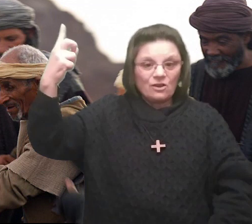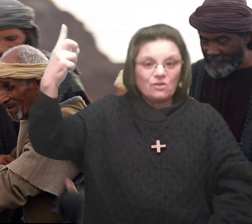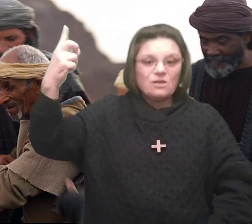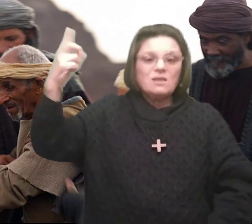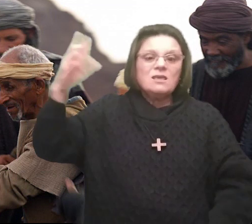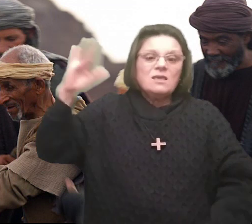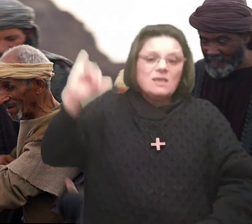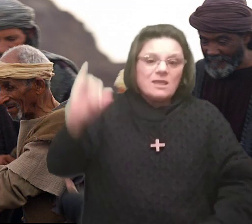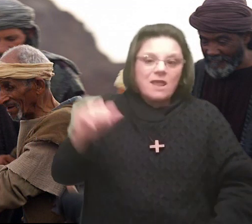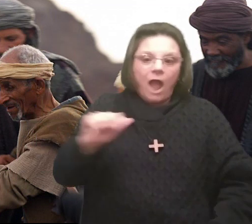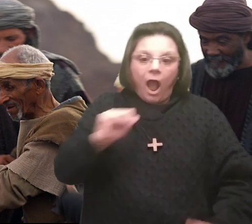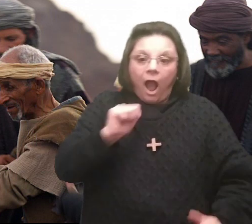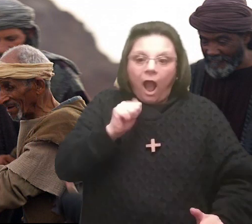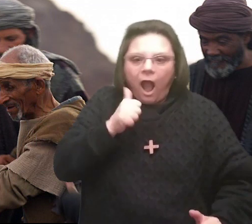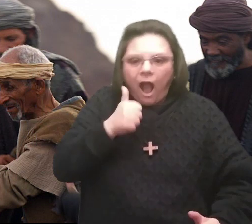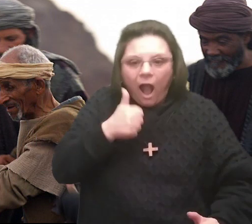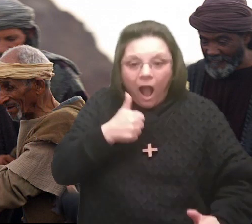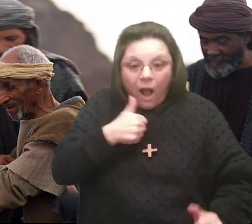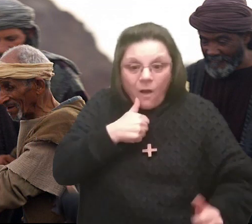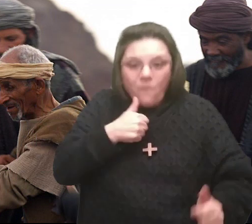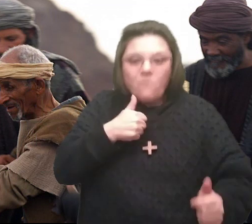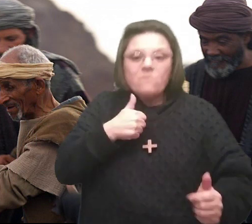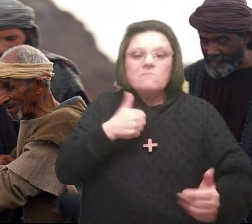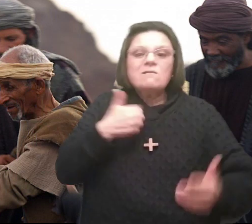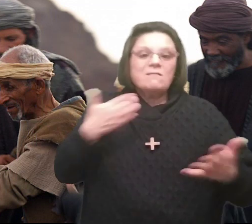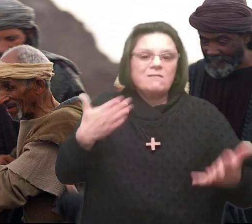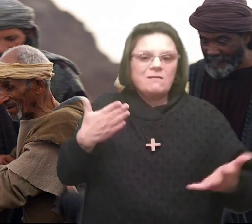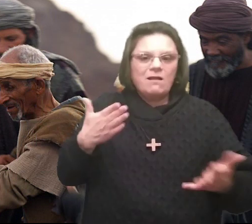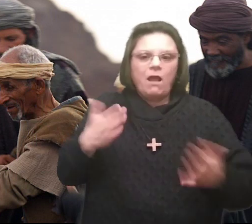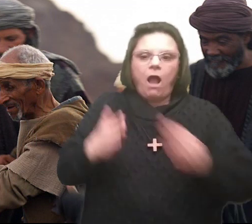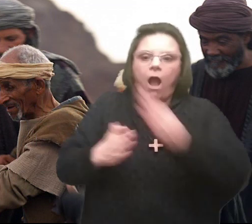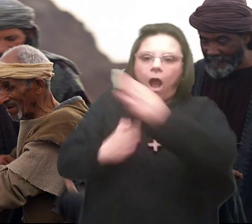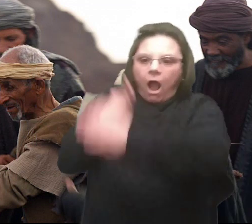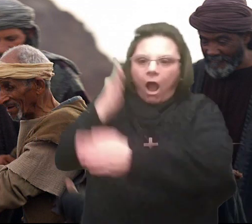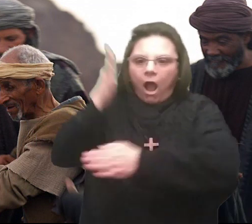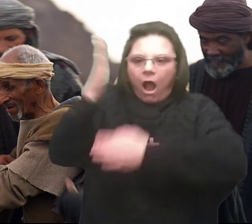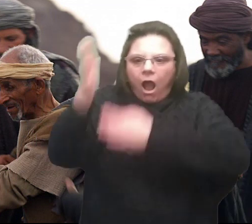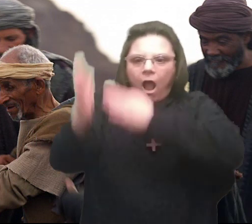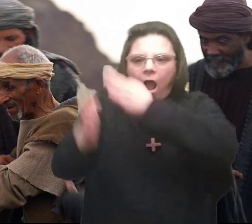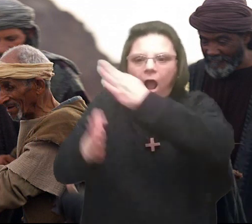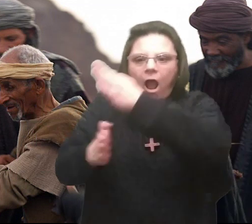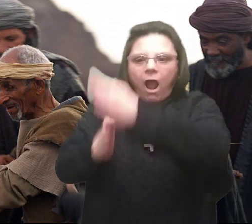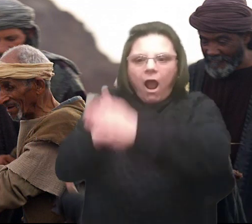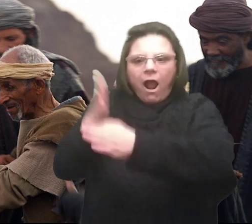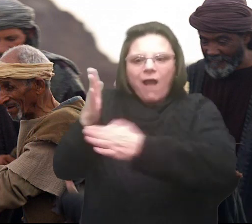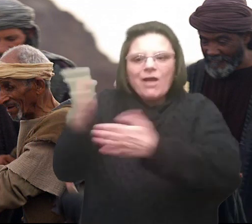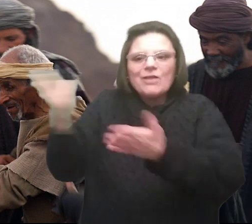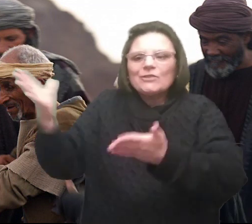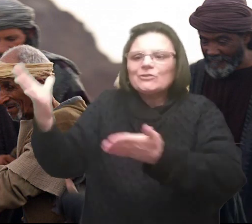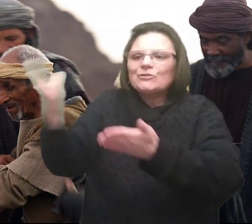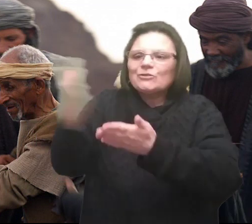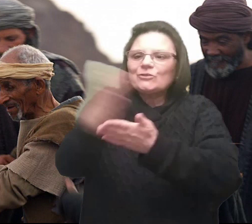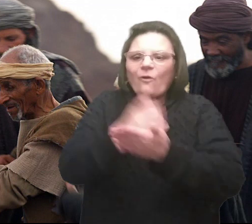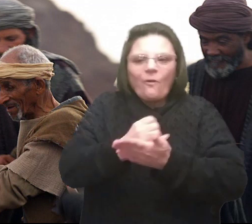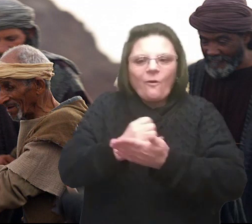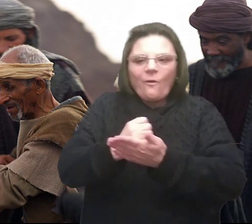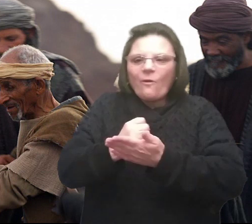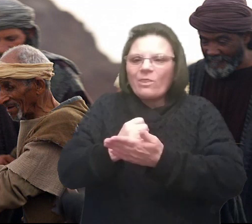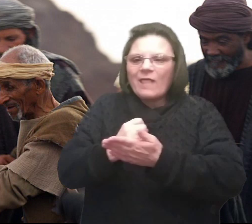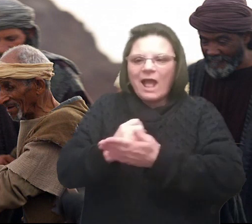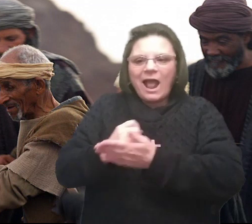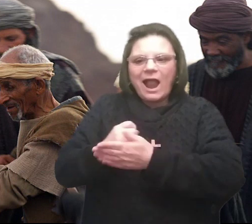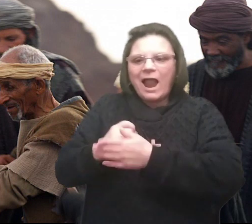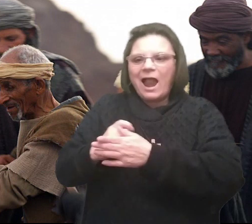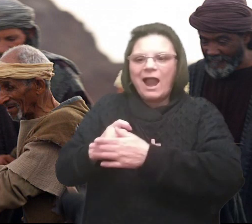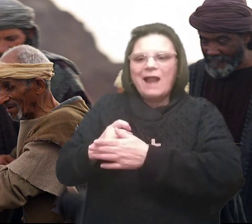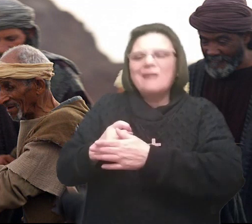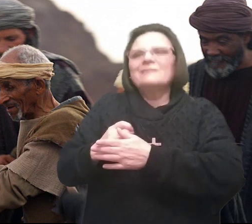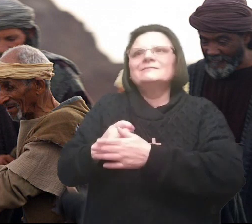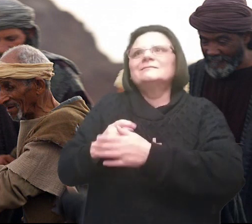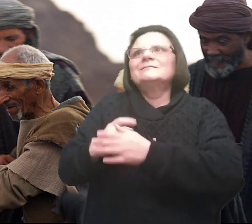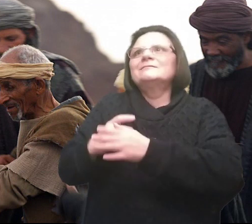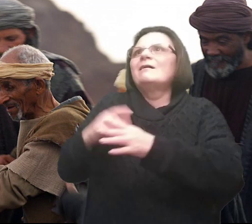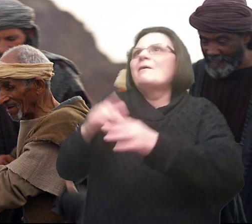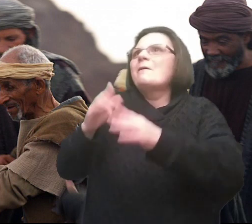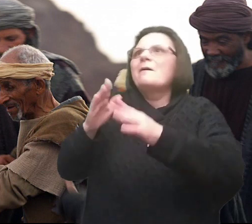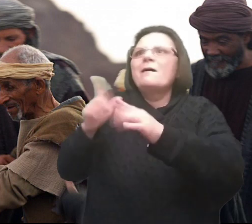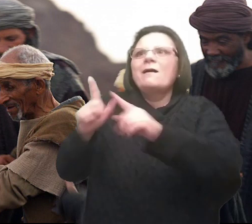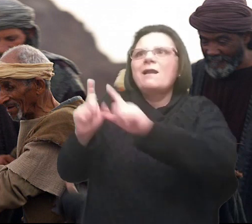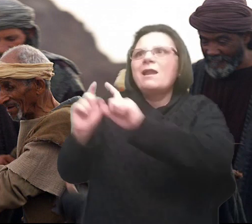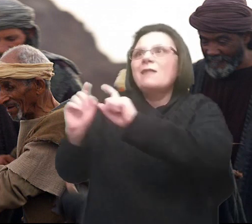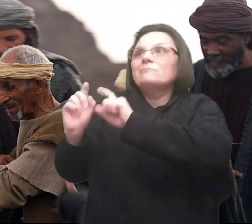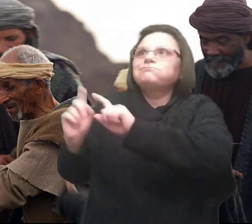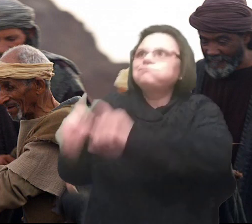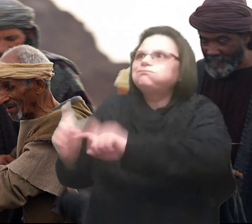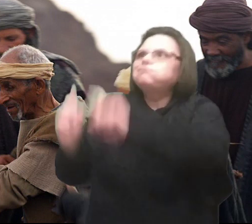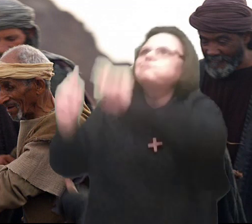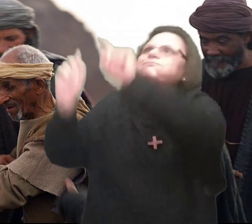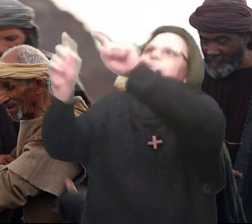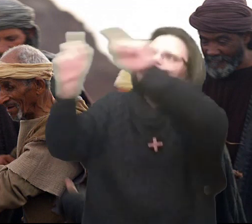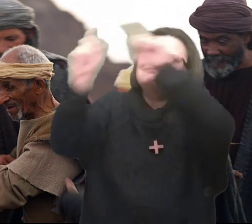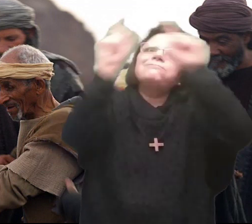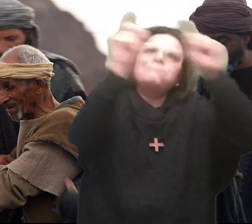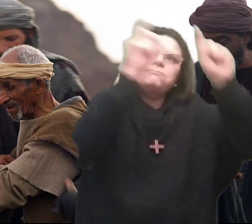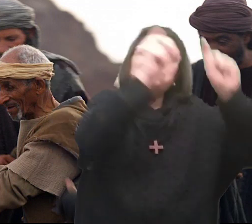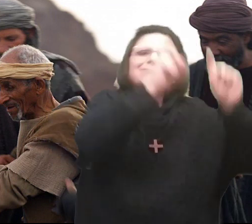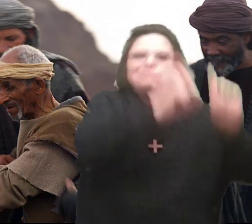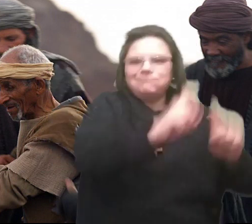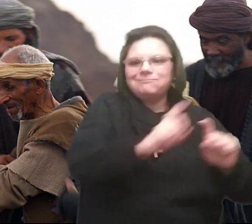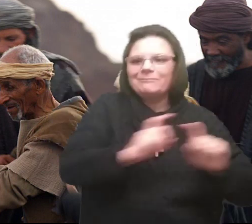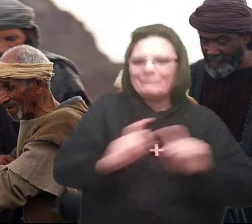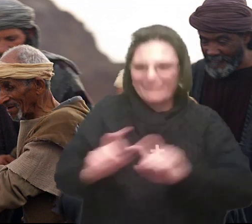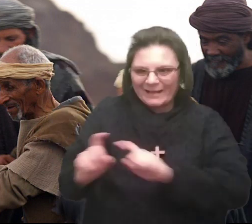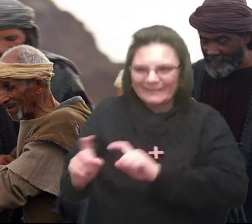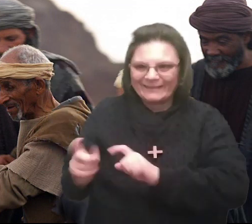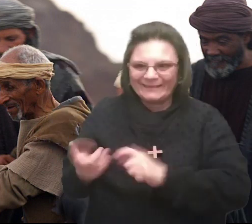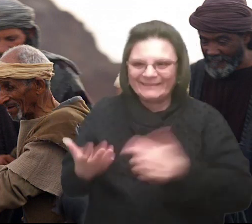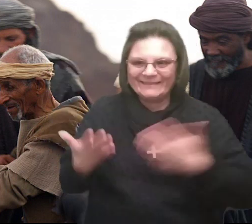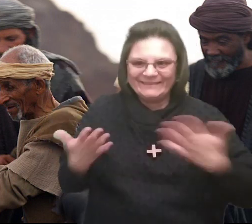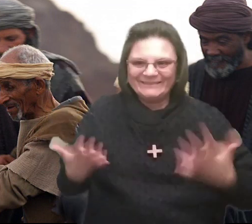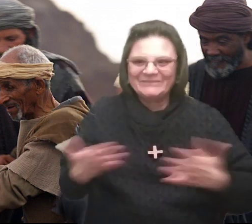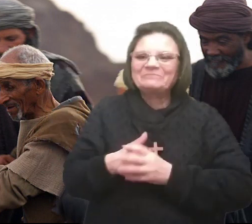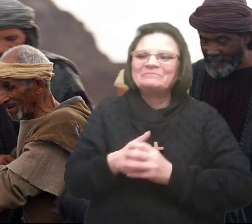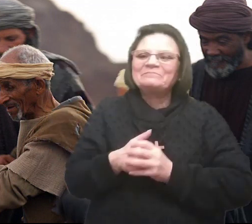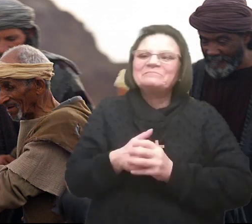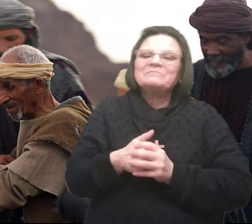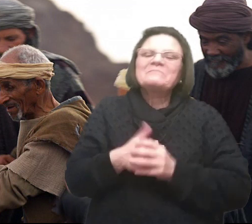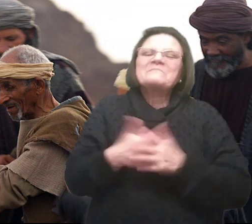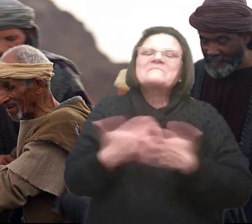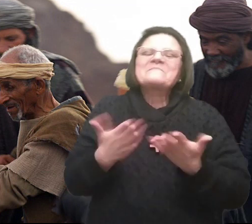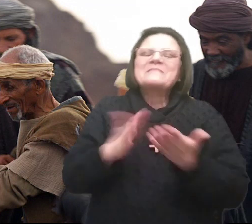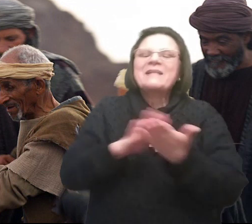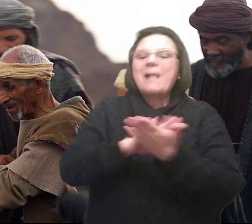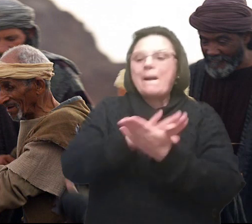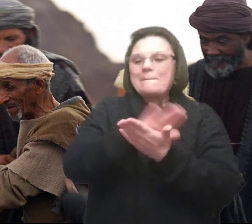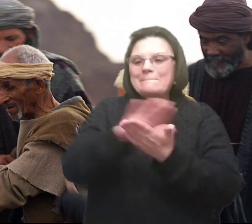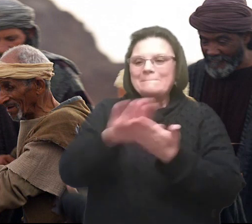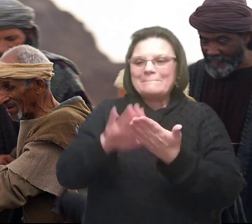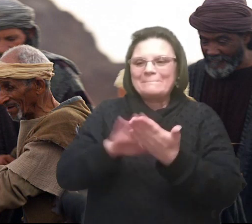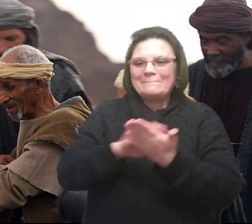y aun así acudían a él de todas partes.